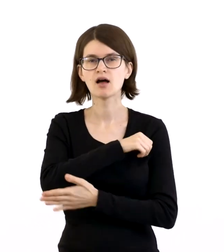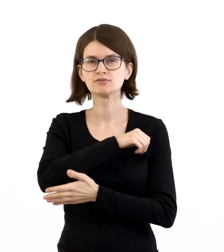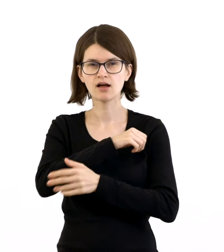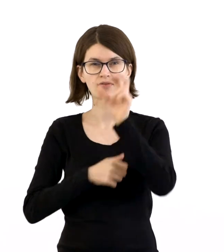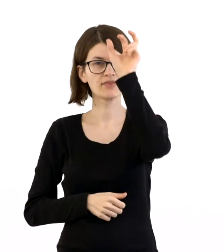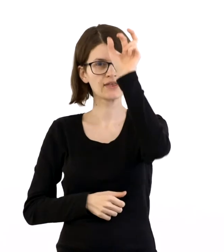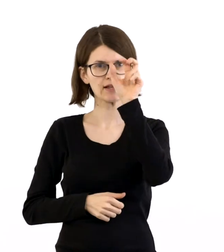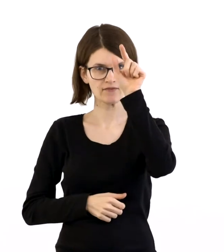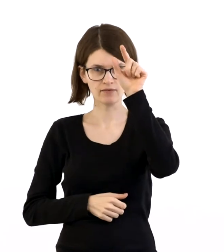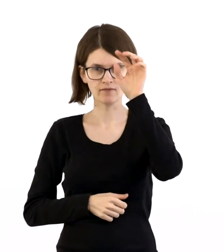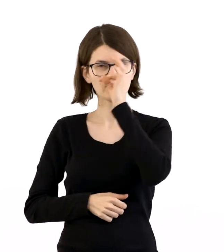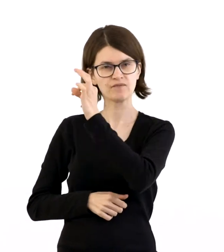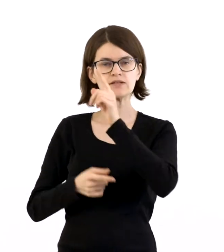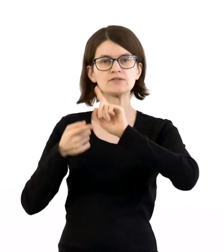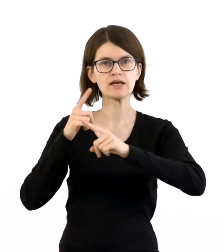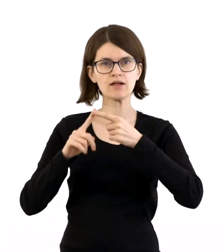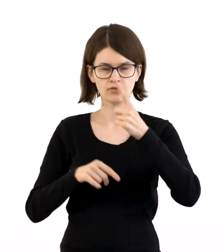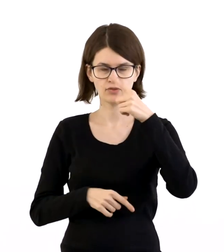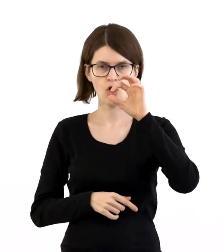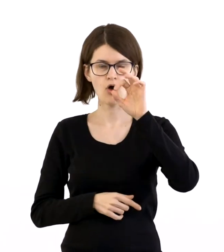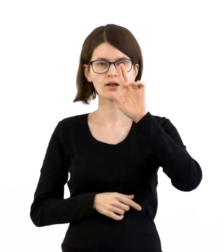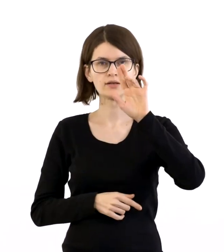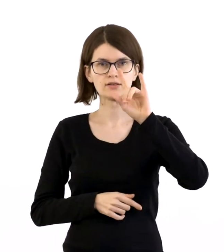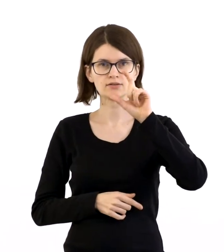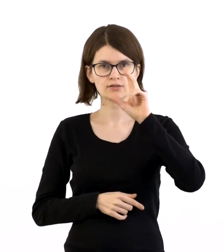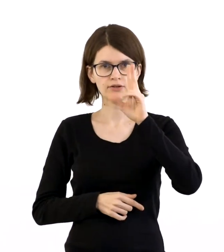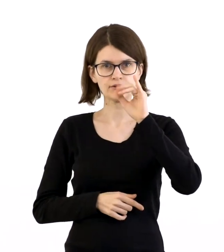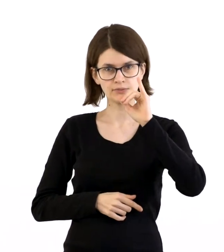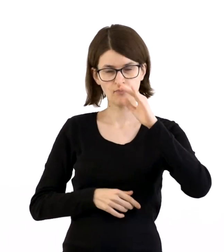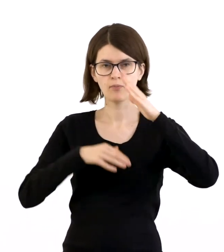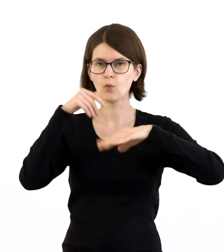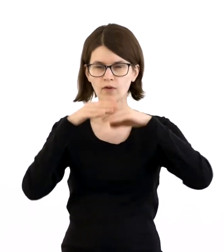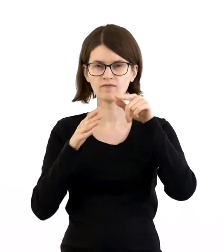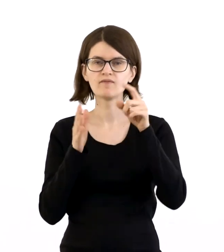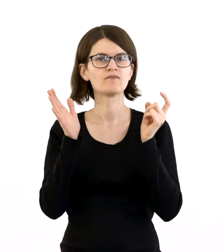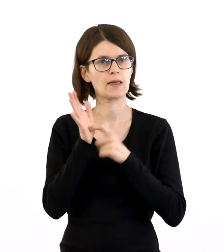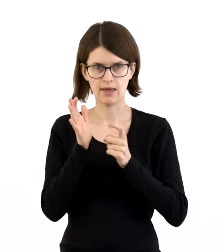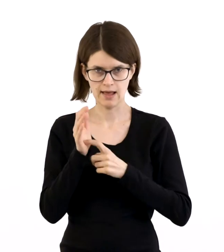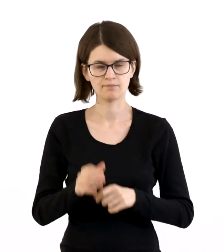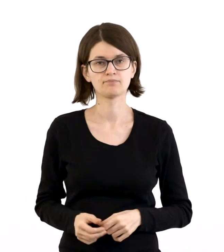Tak zwana zasada tryglifu, rządząca porządkiem doryckim, stawiała budowniczym następujące wymogi: